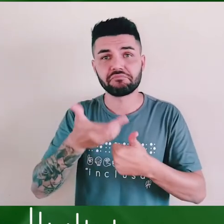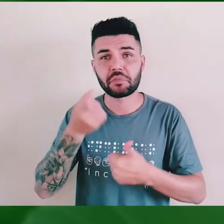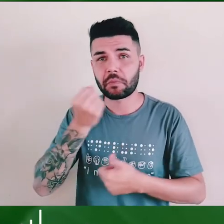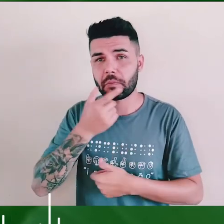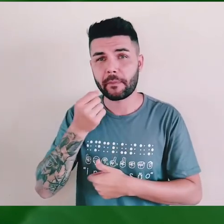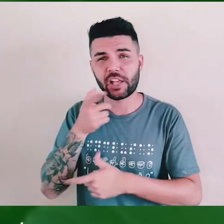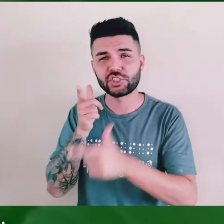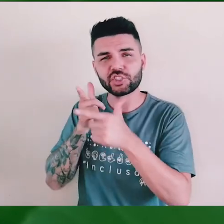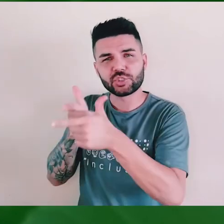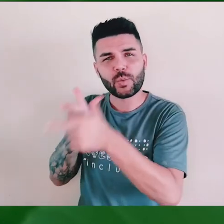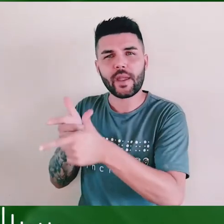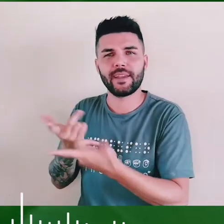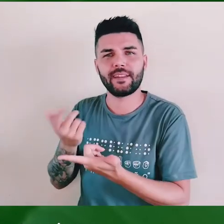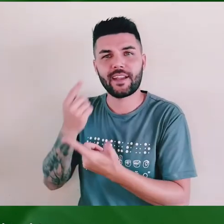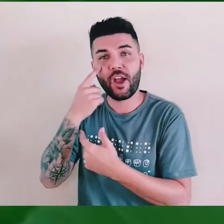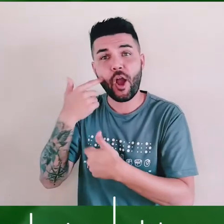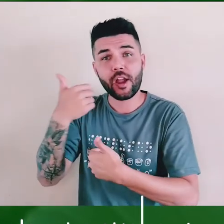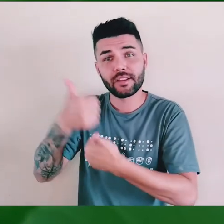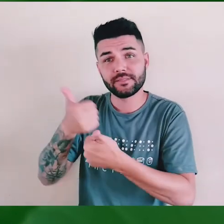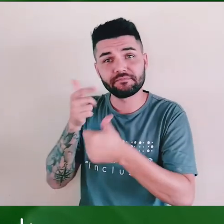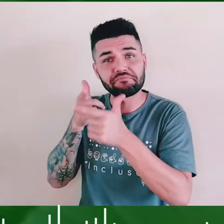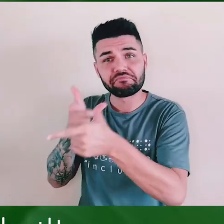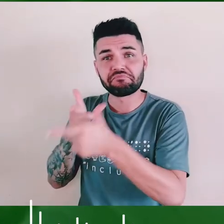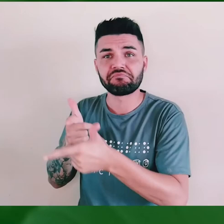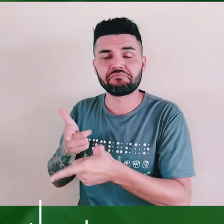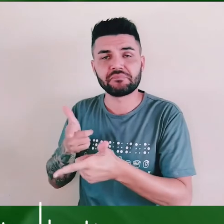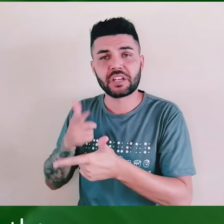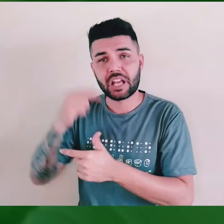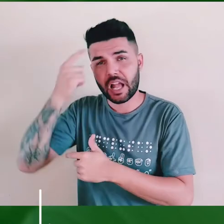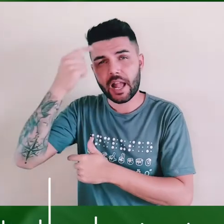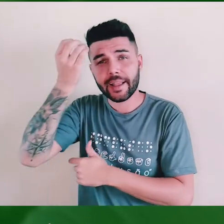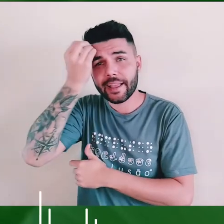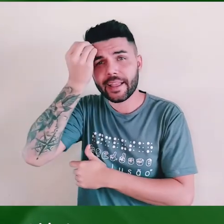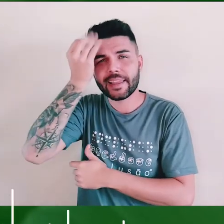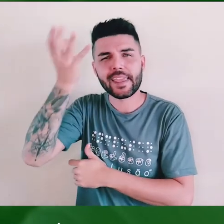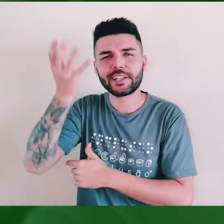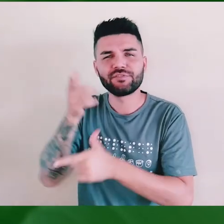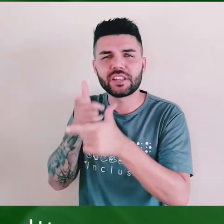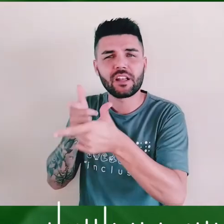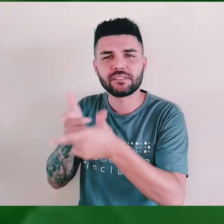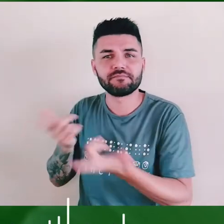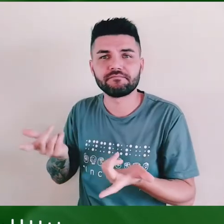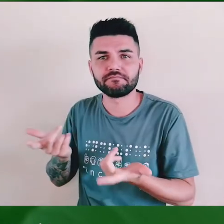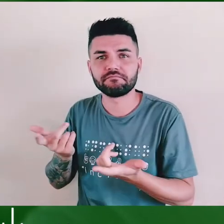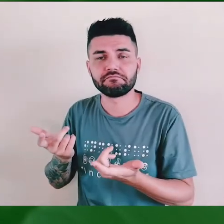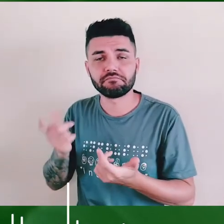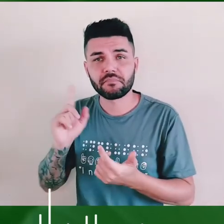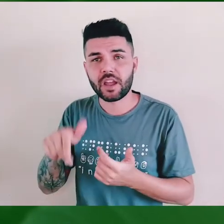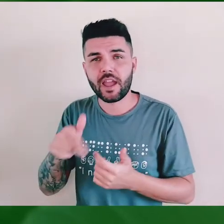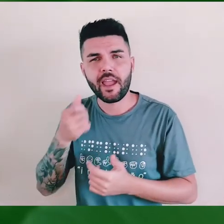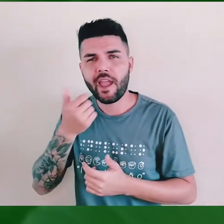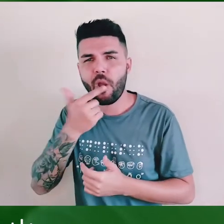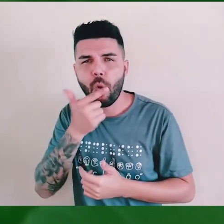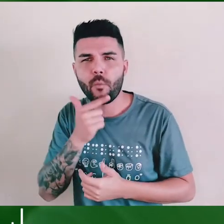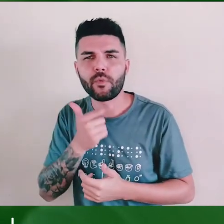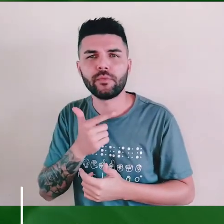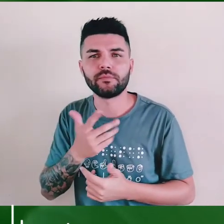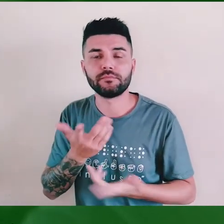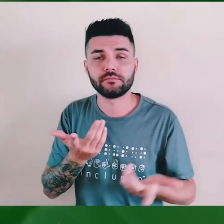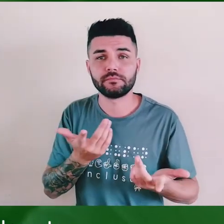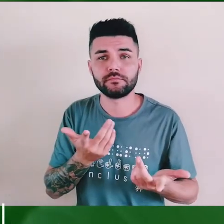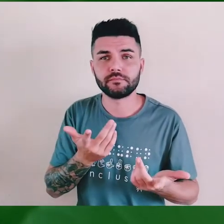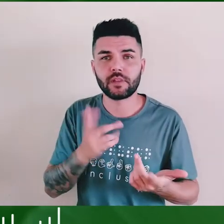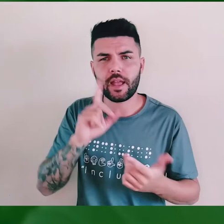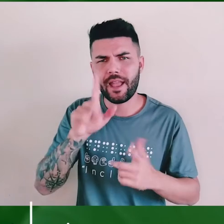essas ações de criatividade que não ofendam, com bom humor, é a premissa de um futuro